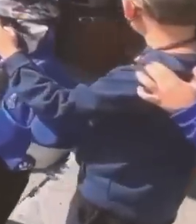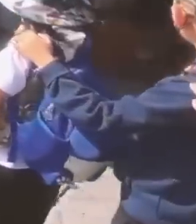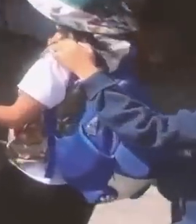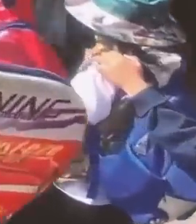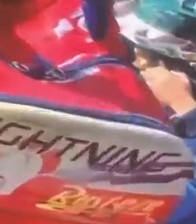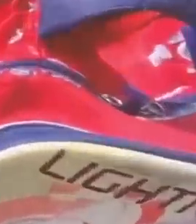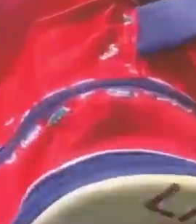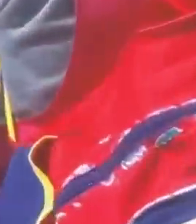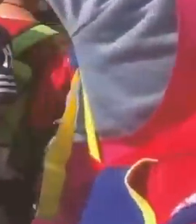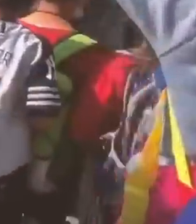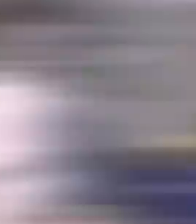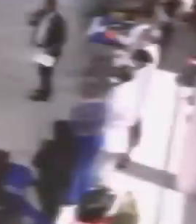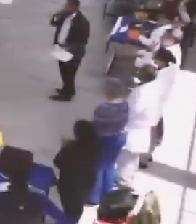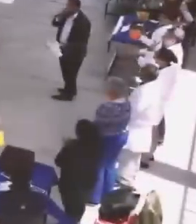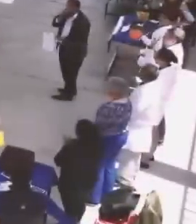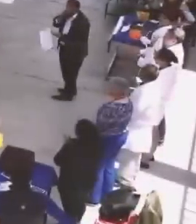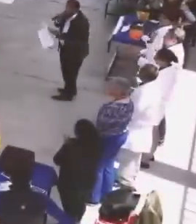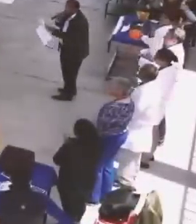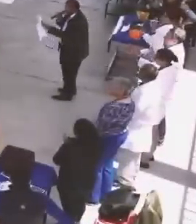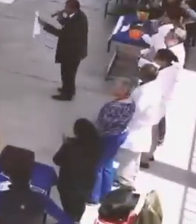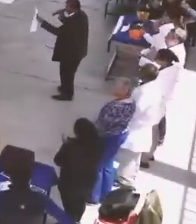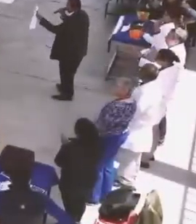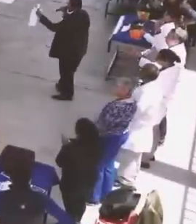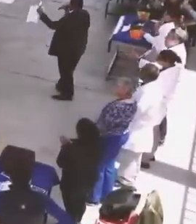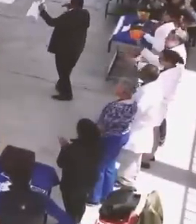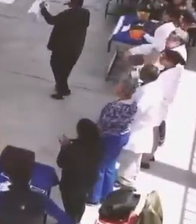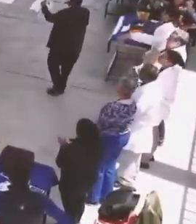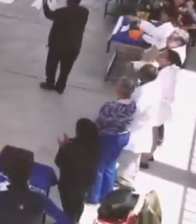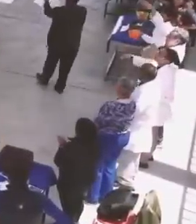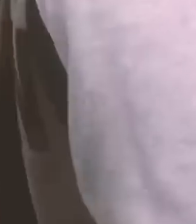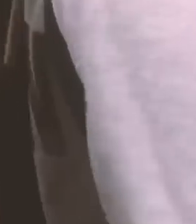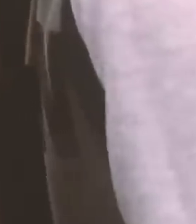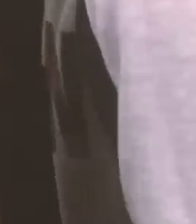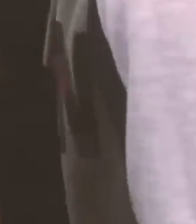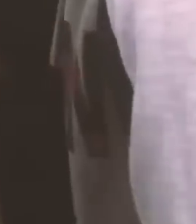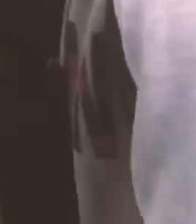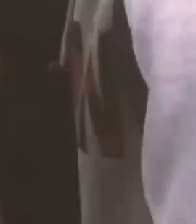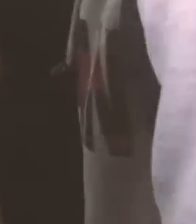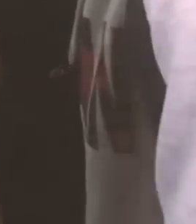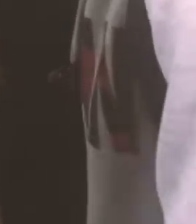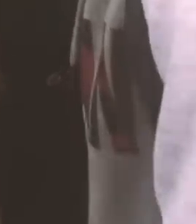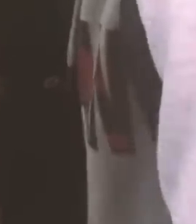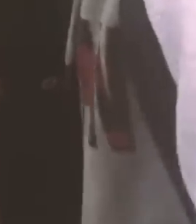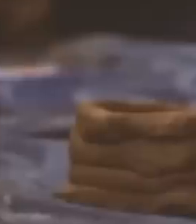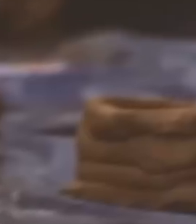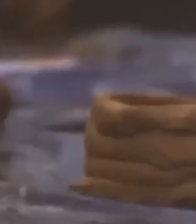escuelas también han abierto sus puertas para promover la prevención de la violencia y de las